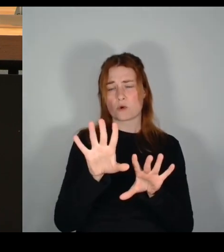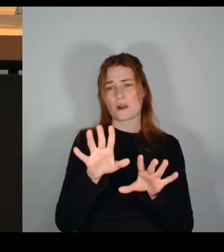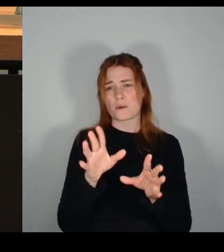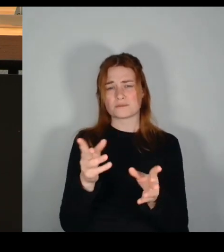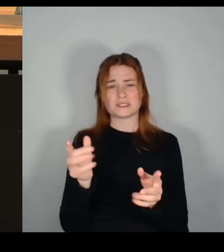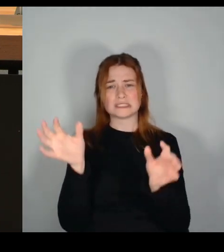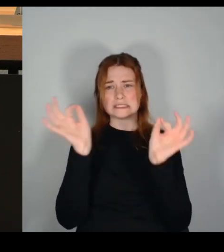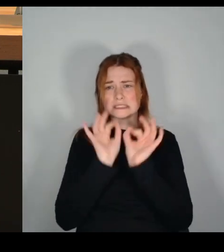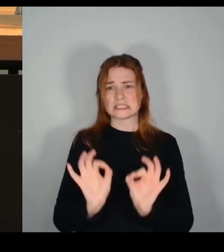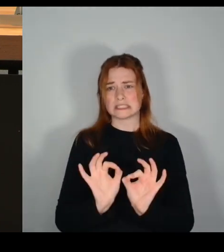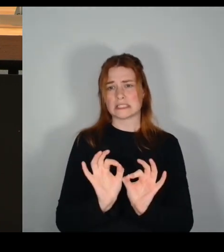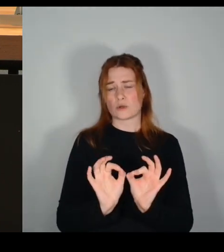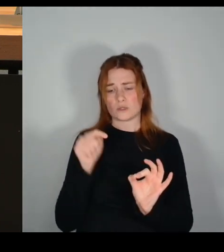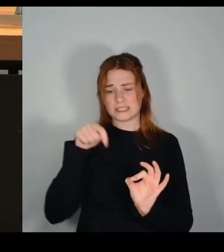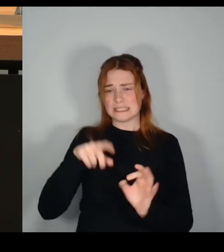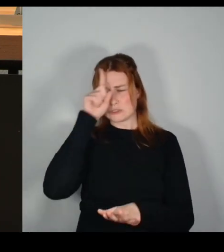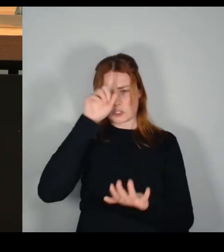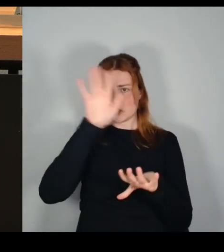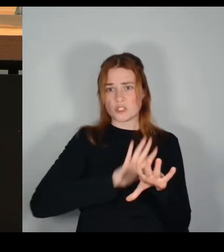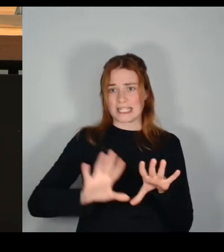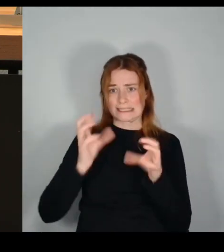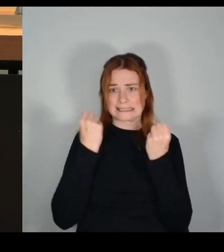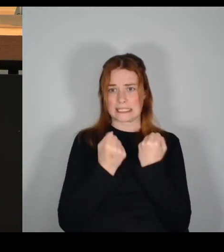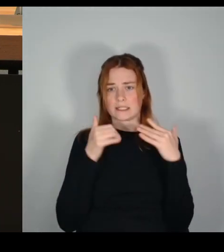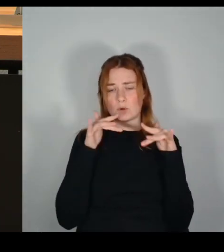aller Fraktionen im Bundestag im letzten Jahr auch der CDU und SPD